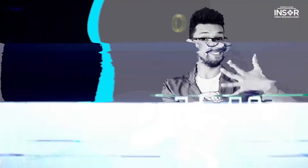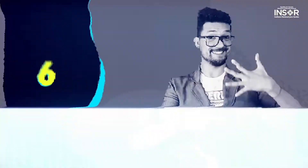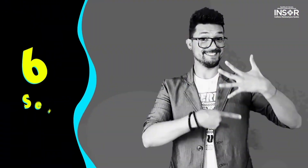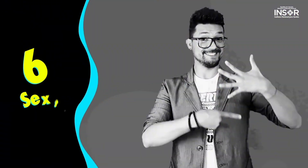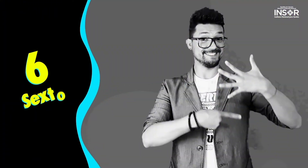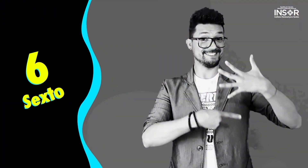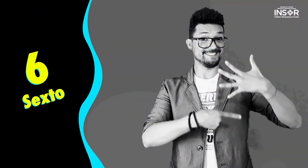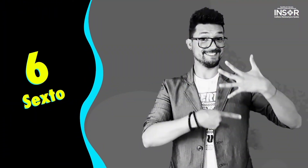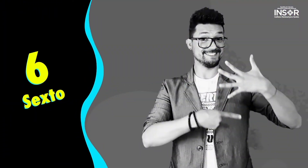Sexto: